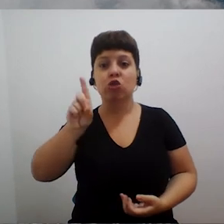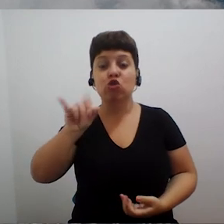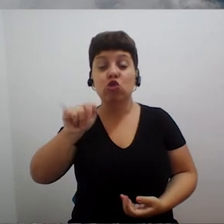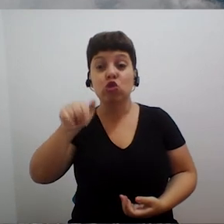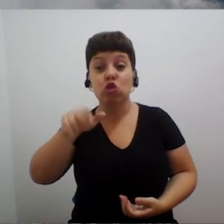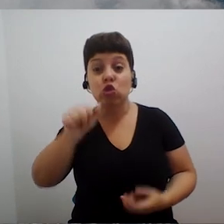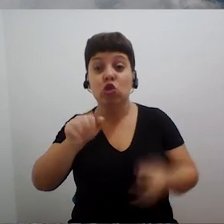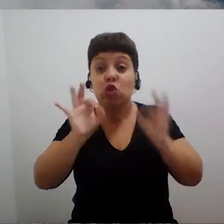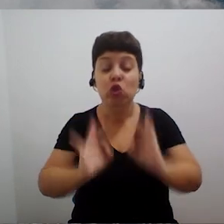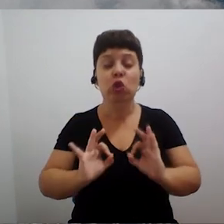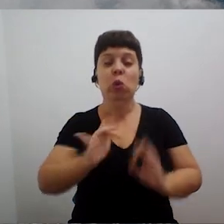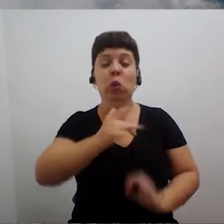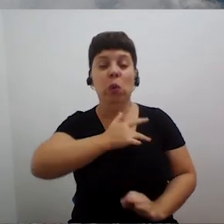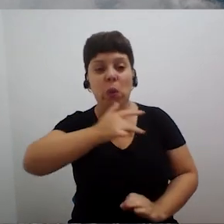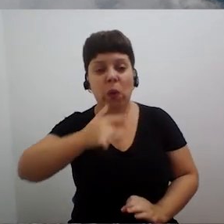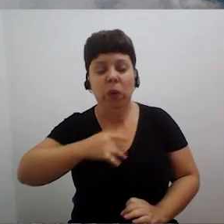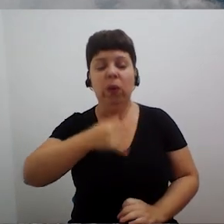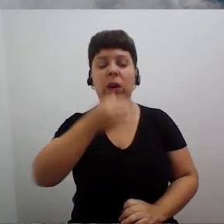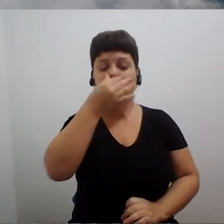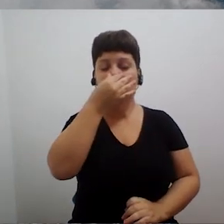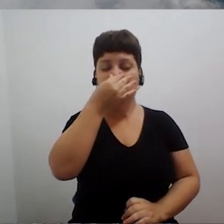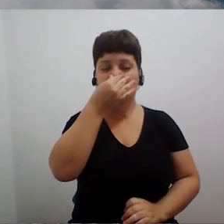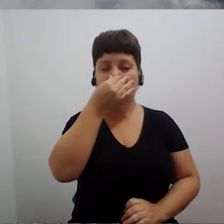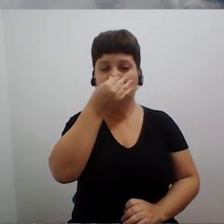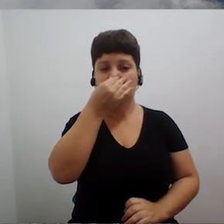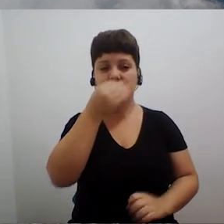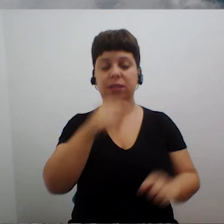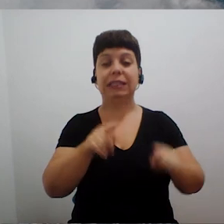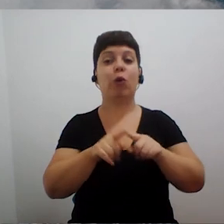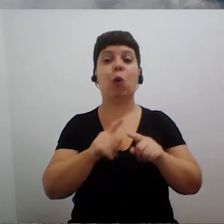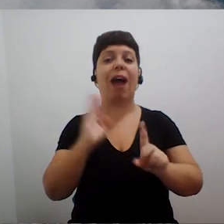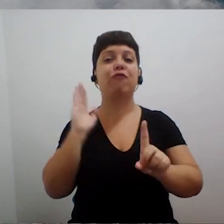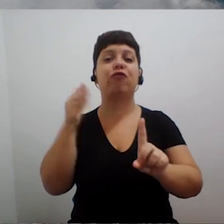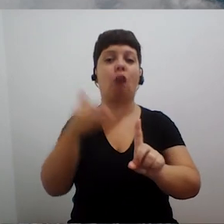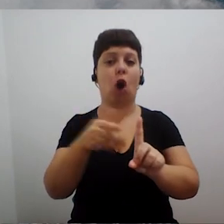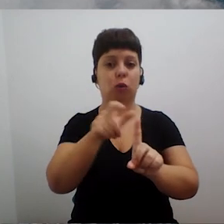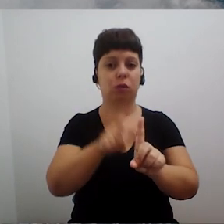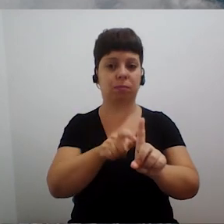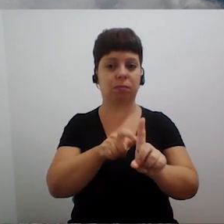E mais do que afirmar o antropocentrismo, nós dizemos que a água é direito de todo ser vivo.